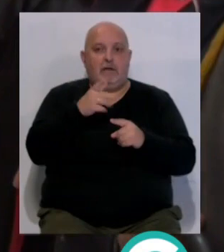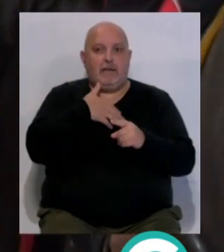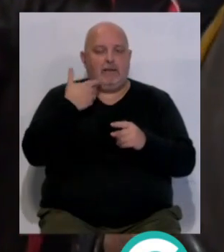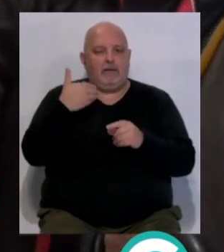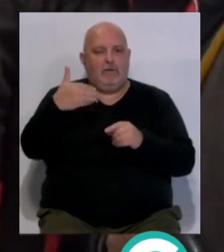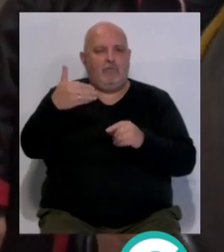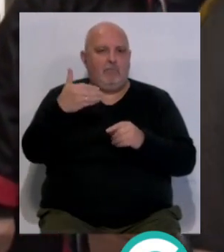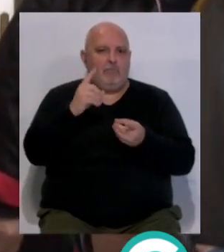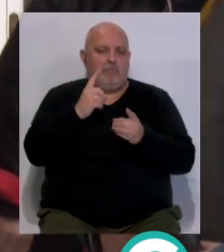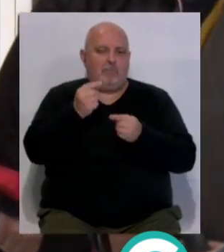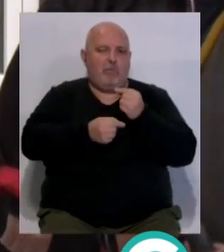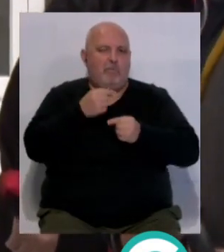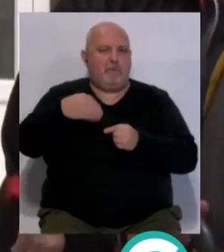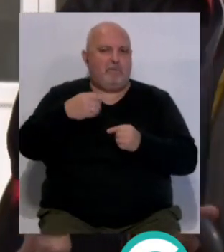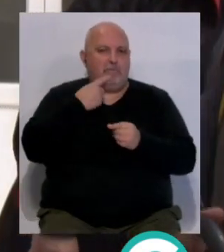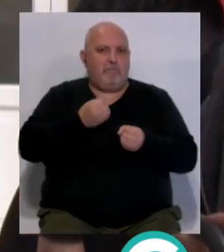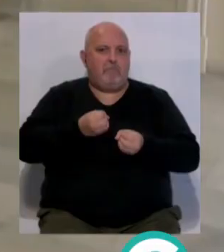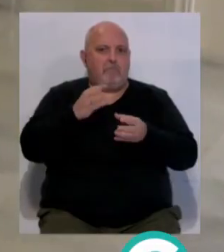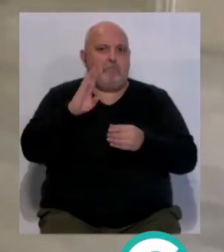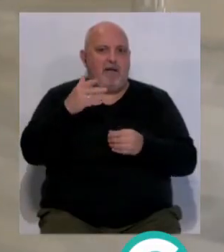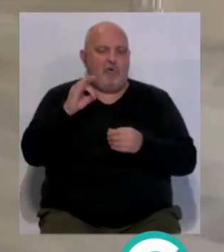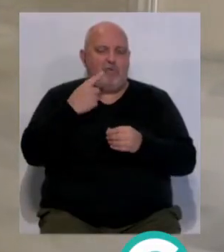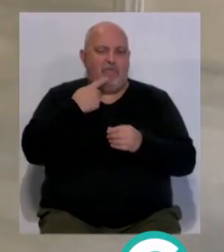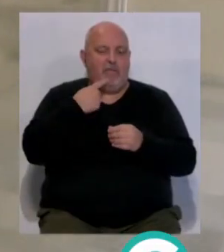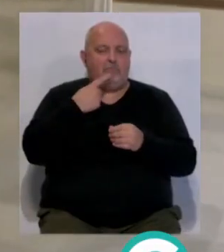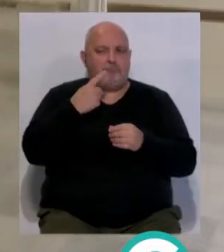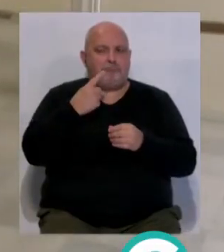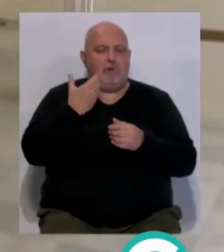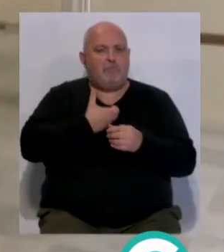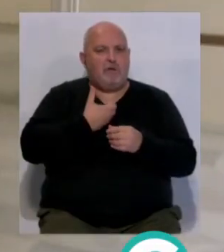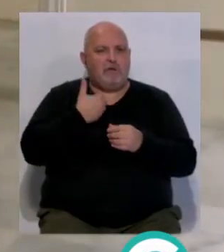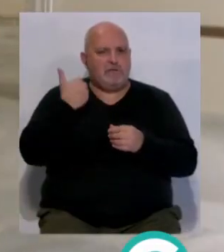un futuro según su presidente Pablo Julia quien ha adelantado que el ayuntamiento ha reactivado